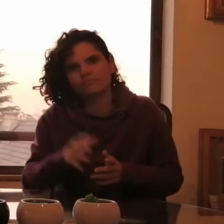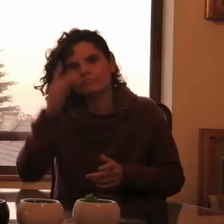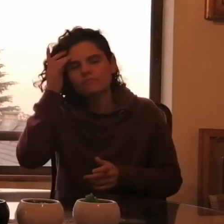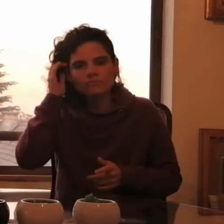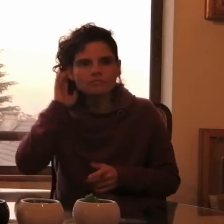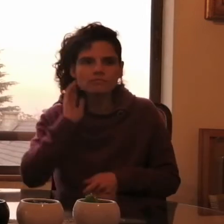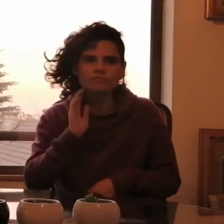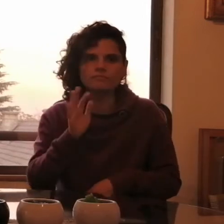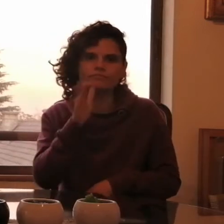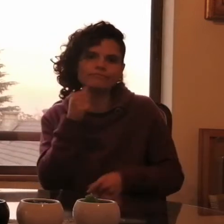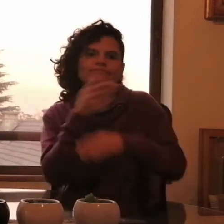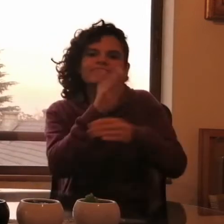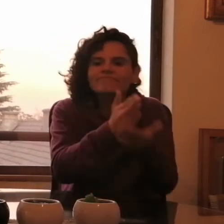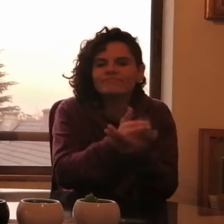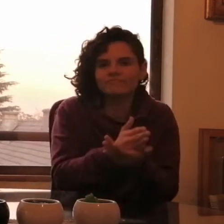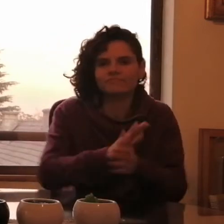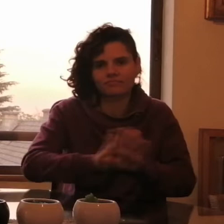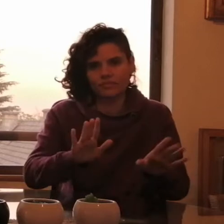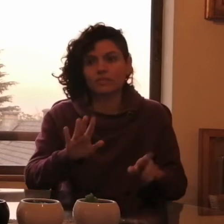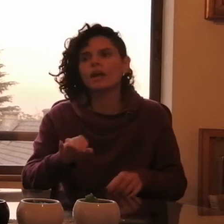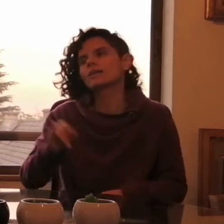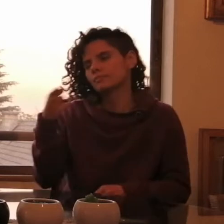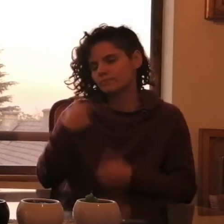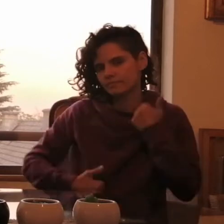carrera y empezaste buscar pega - claro - entraste a Endesa